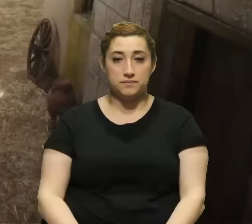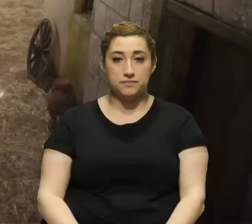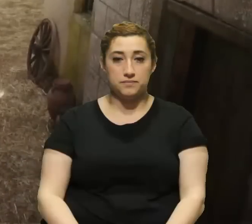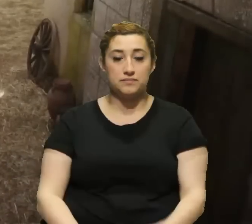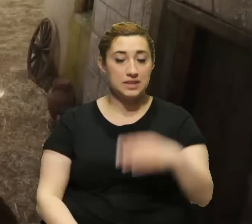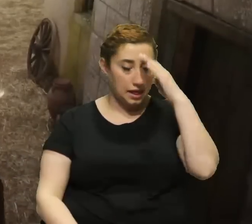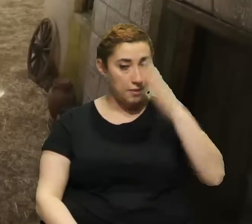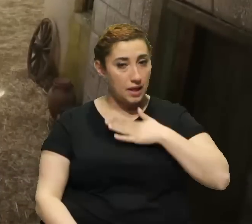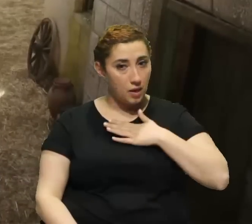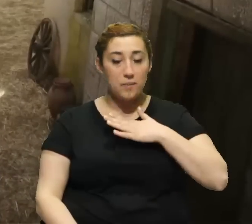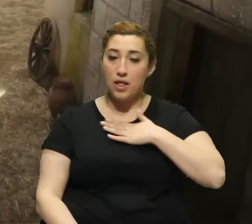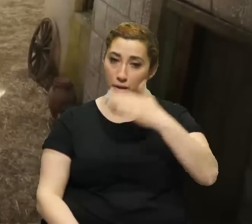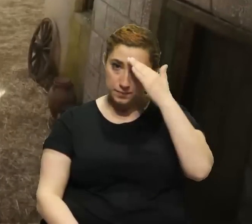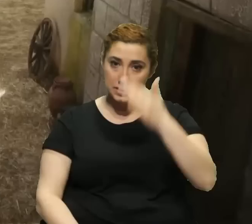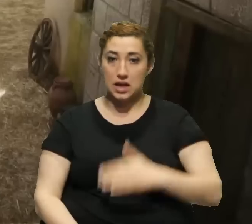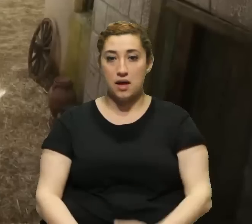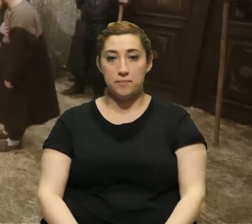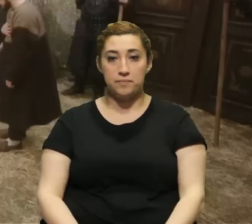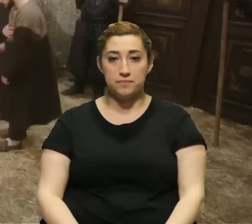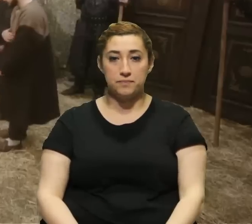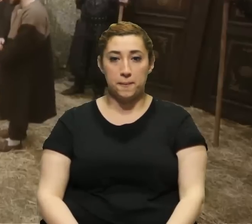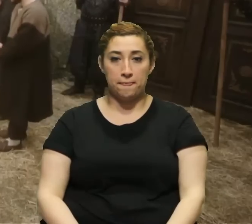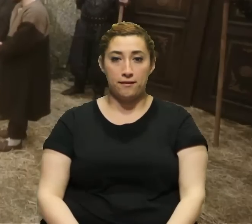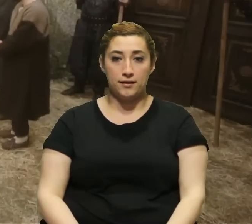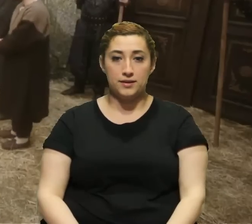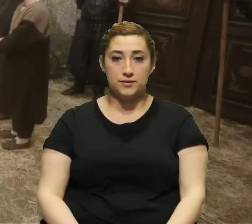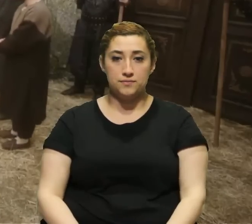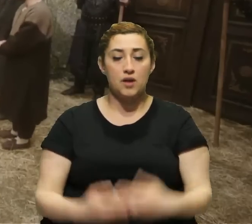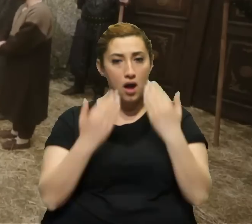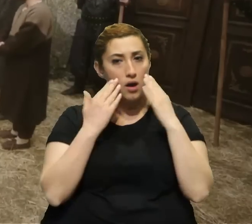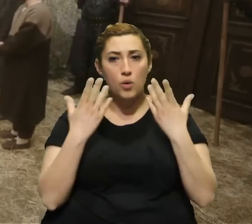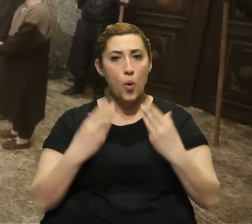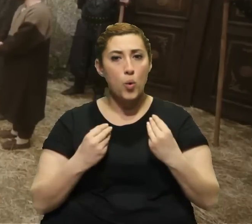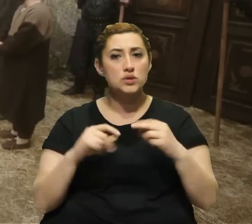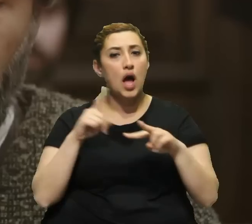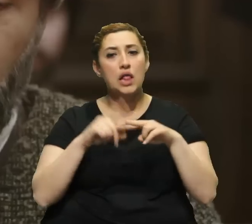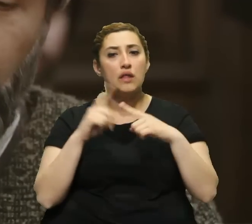(Mesut) Selamünaleyküm. -(Ali Taygu) Ve aleykümselam. (Mesut) Hayrolsun Ali Taygu Efendi?